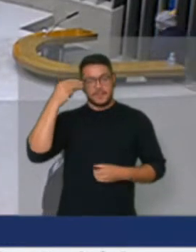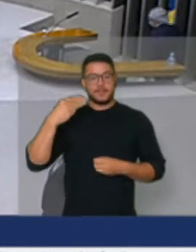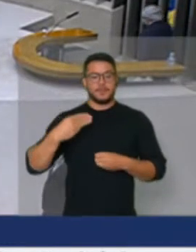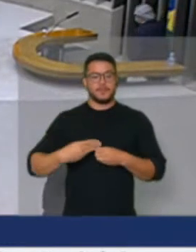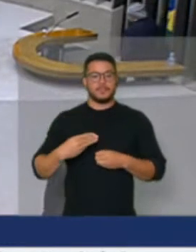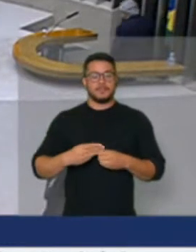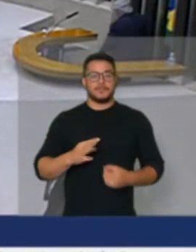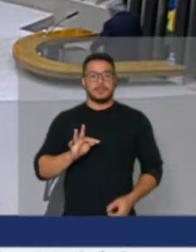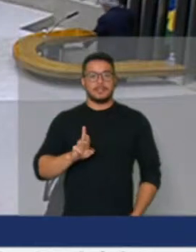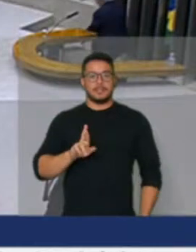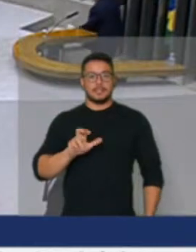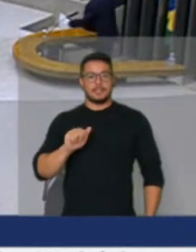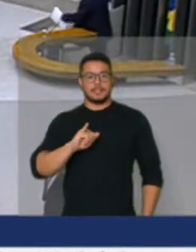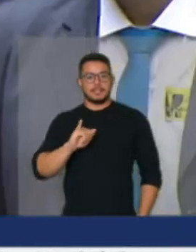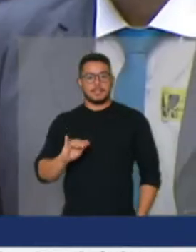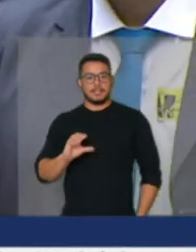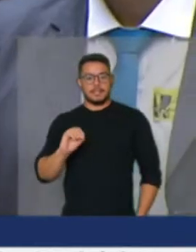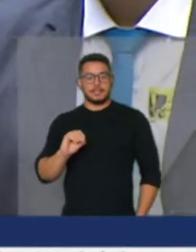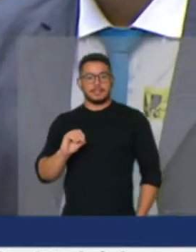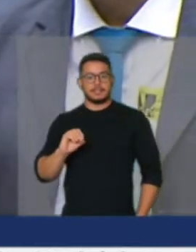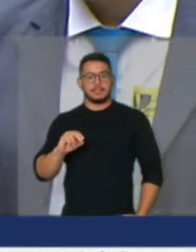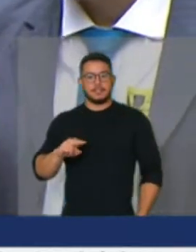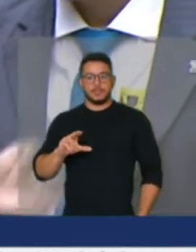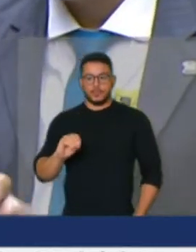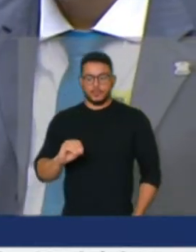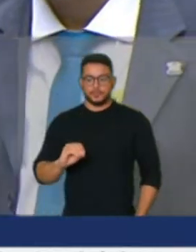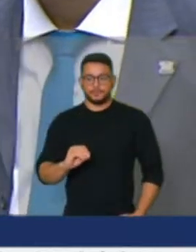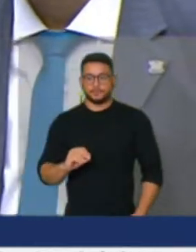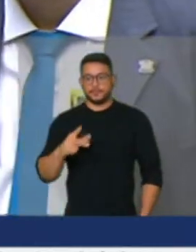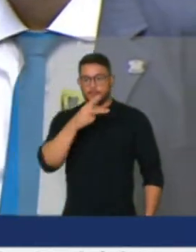VIANA... ESTÁ REELEITO FAZENDO O SEU BELO TRABALHO DO NOSSO PARTIDO DEMOCRATAS JUNTO